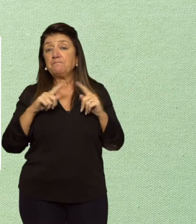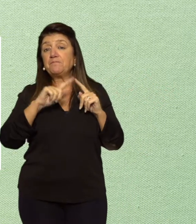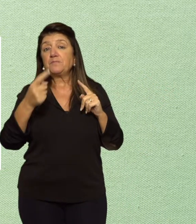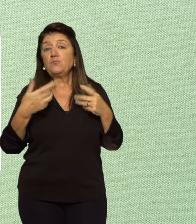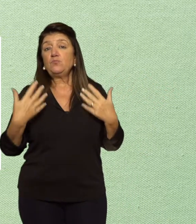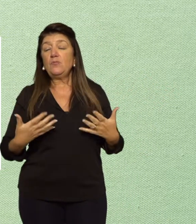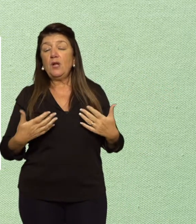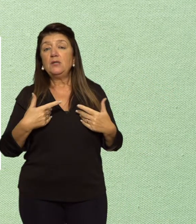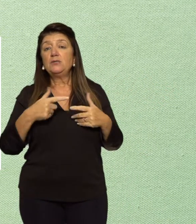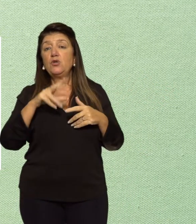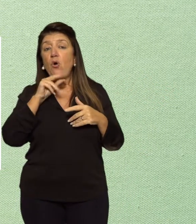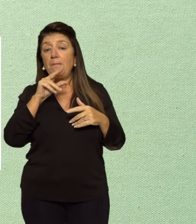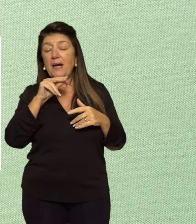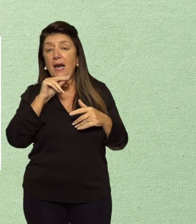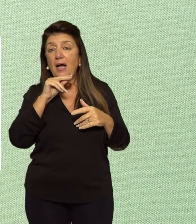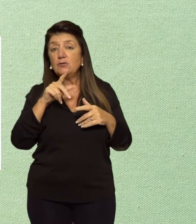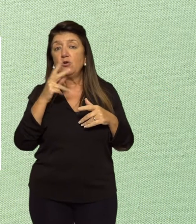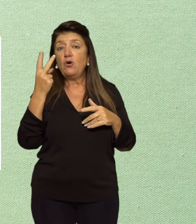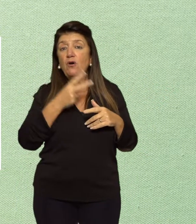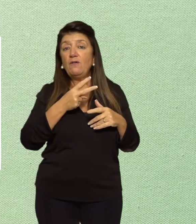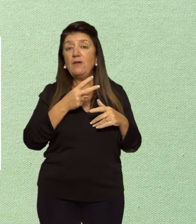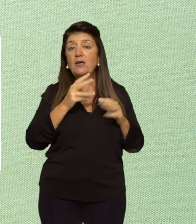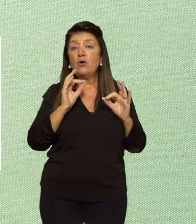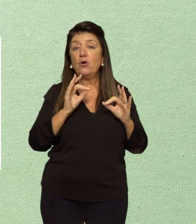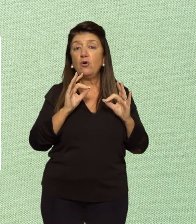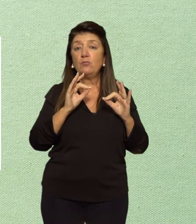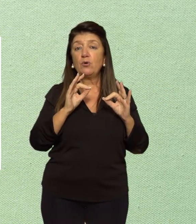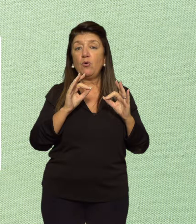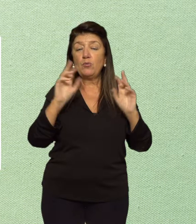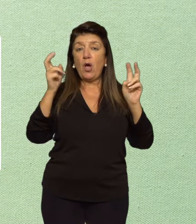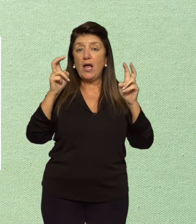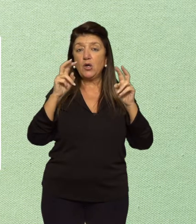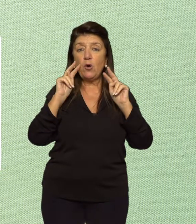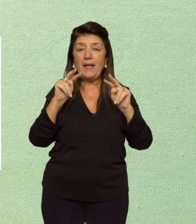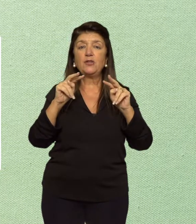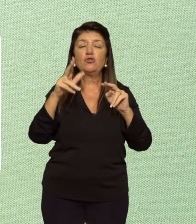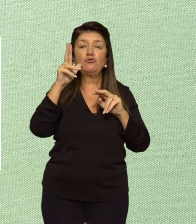parlato anche di questioni relative alle donne nonostante io sia un uomo cisgender, e quindi sia